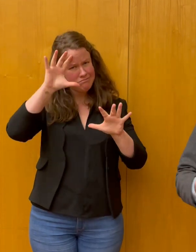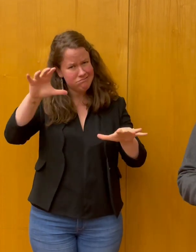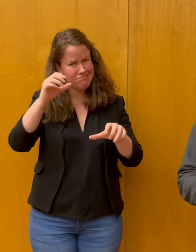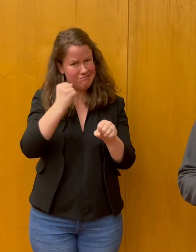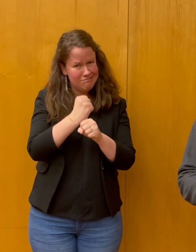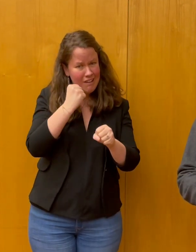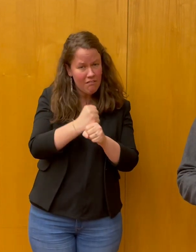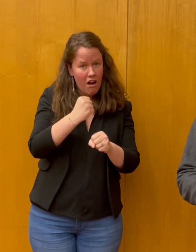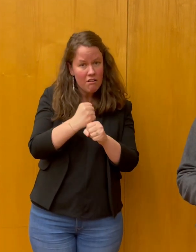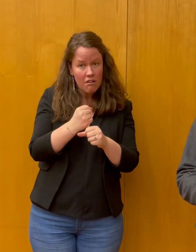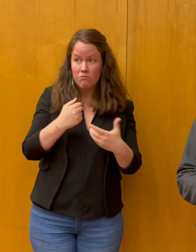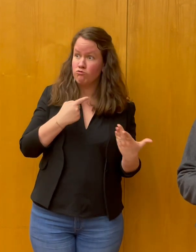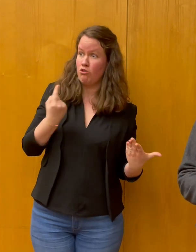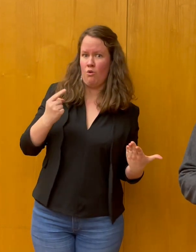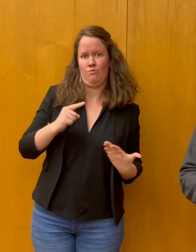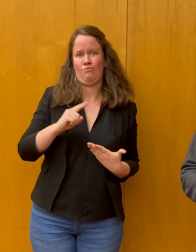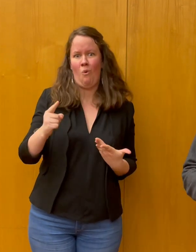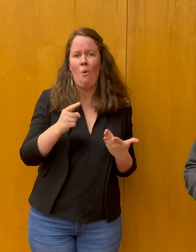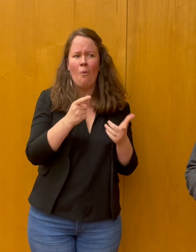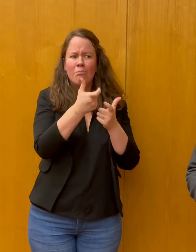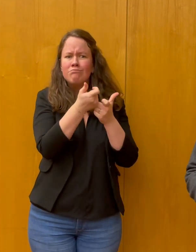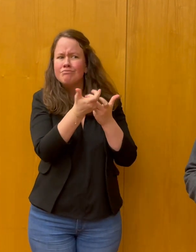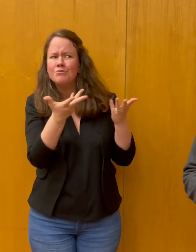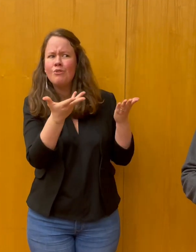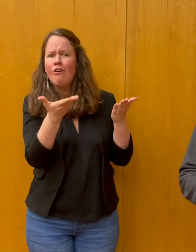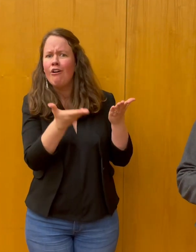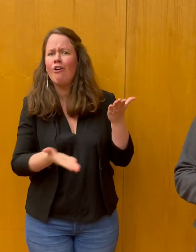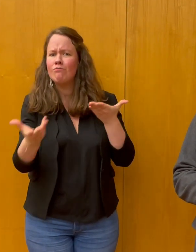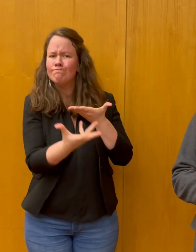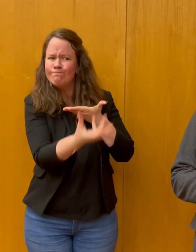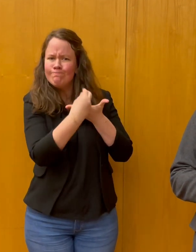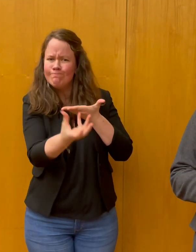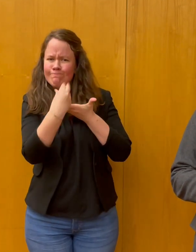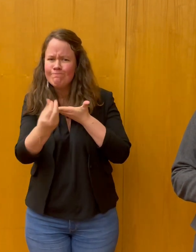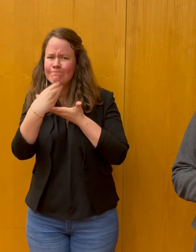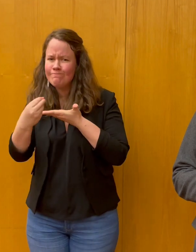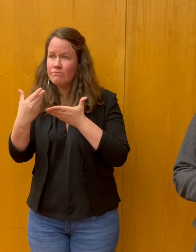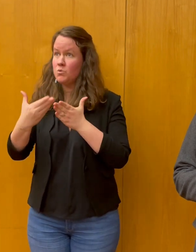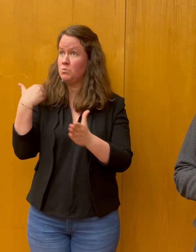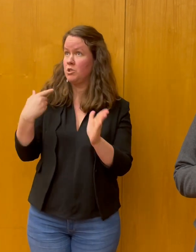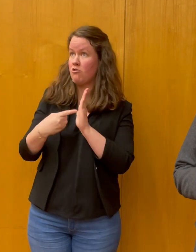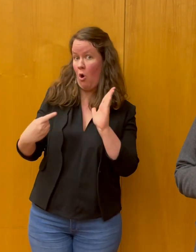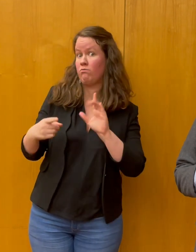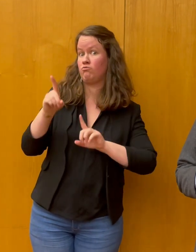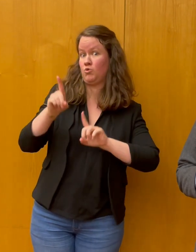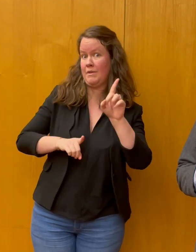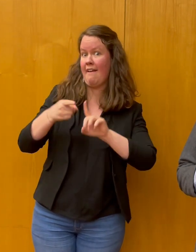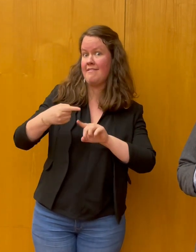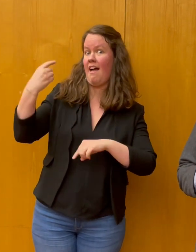prenantes depuis le mois de juillet dernier. Nous sommes très fiers du travail accompli